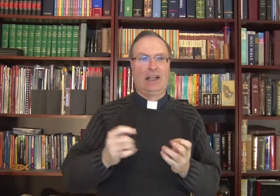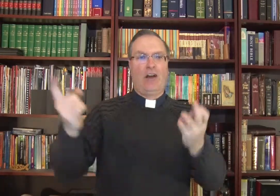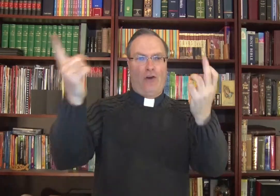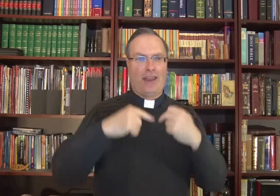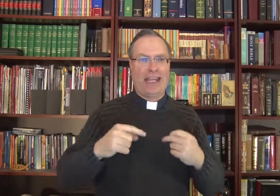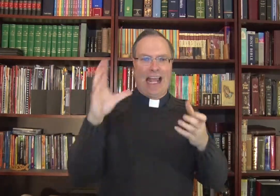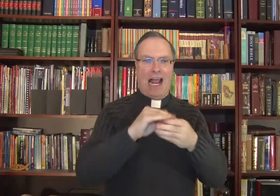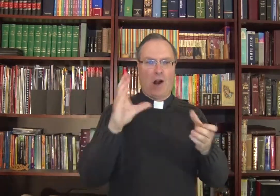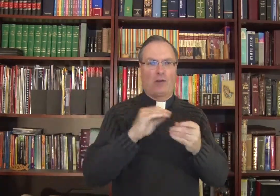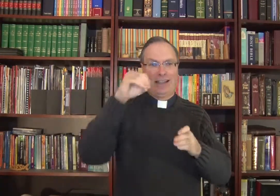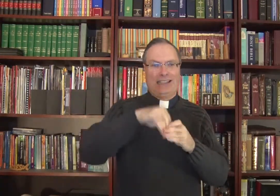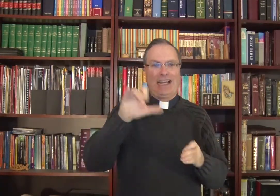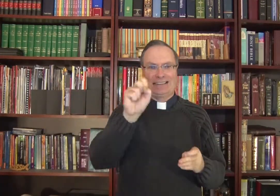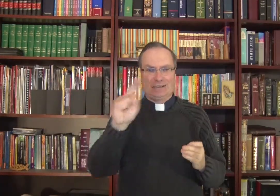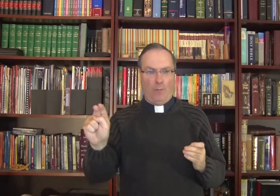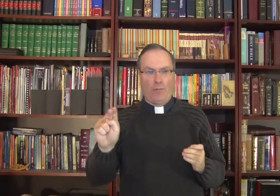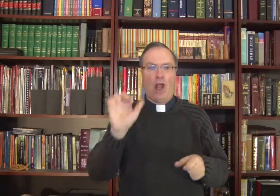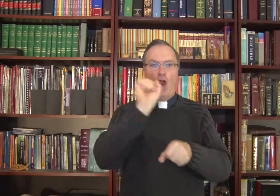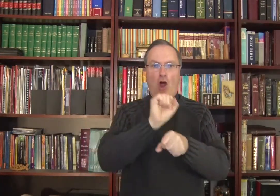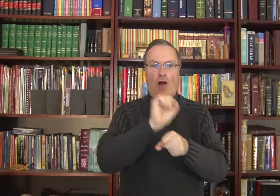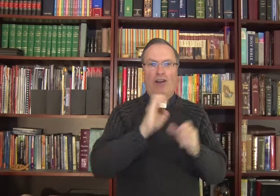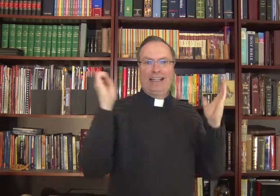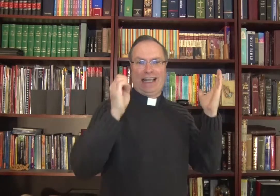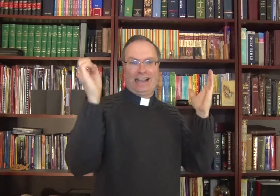Venez et racontons dans Sion l'œuvre de l'Éternel,